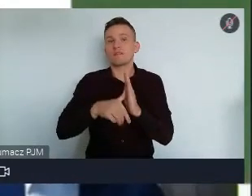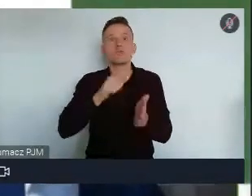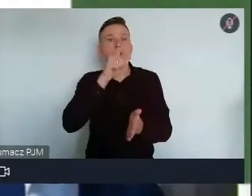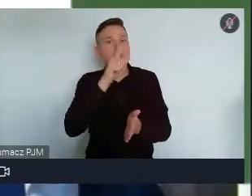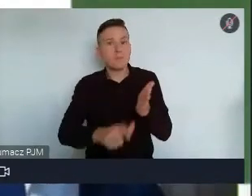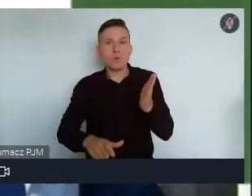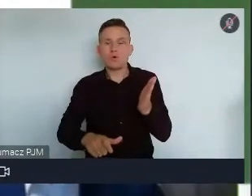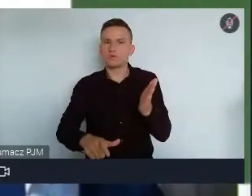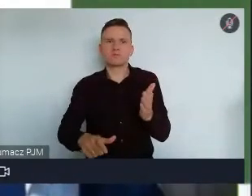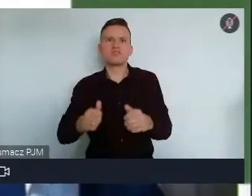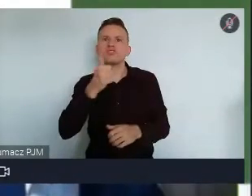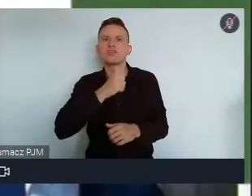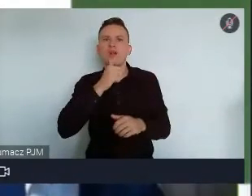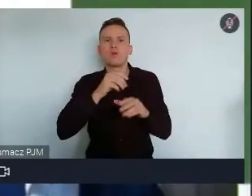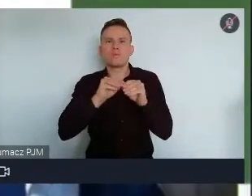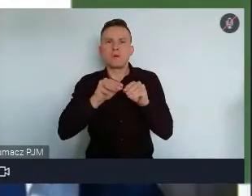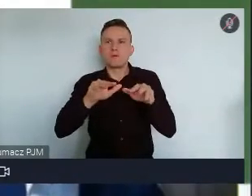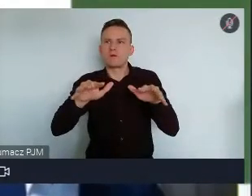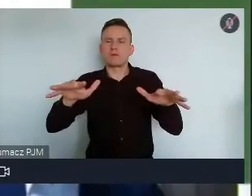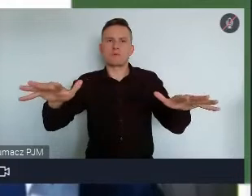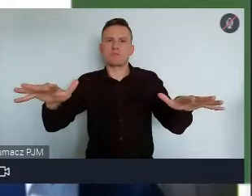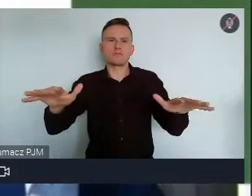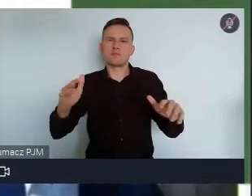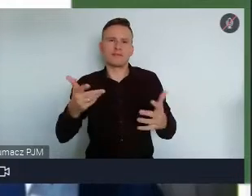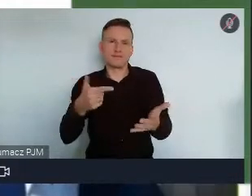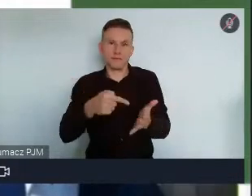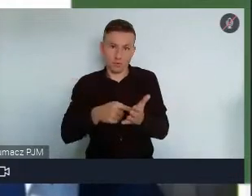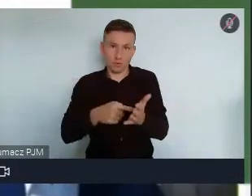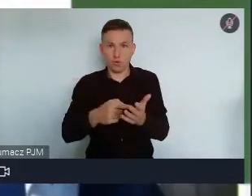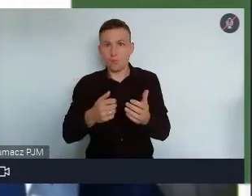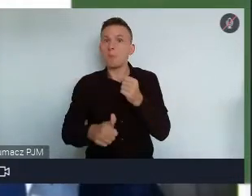i to nie jest tylko element wiosny, ale to jest również element programu,